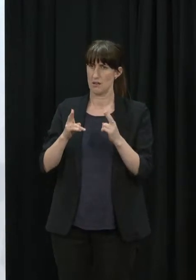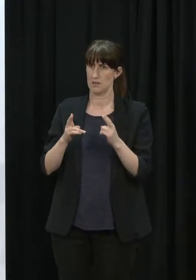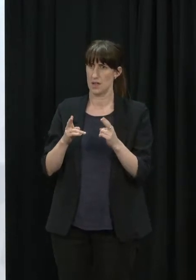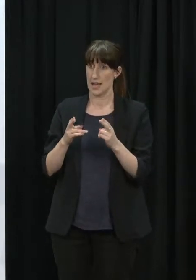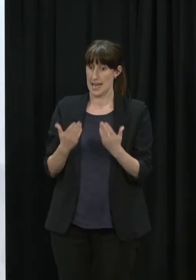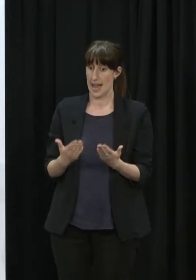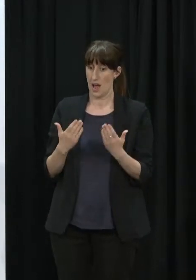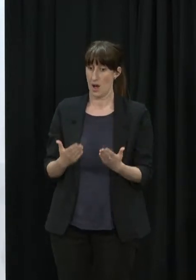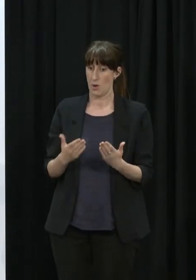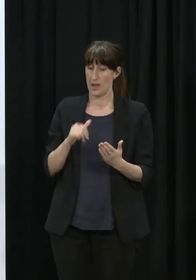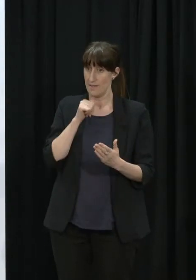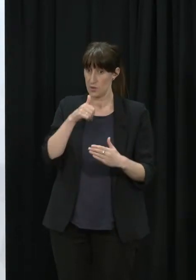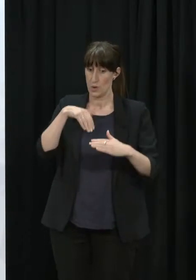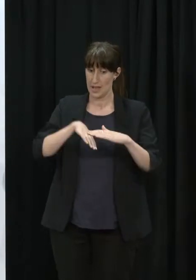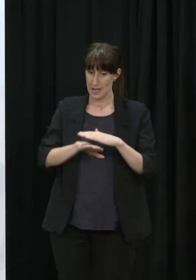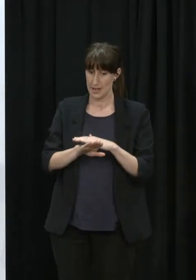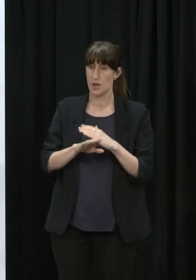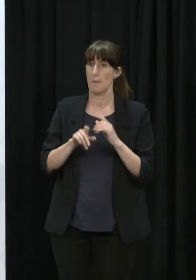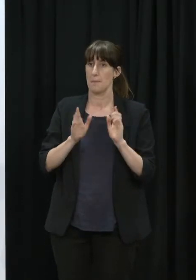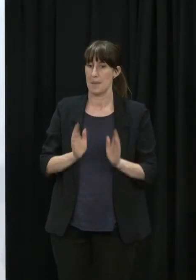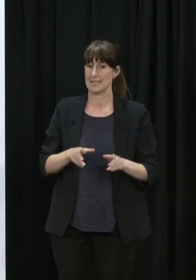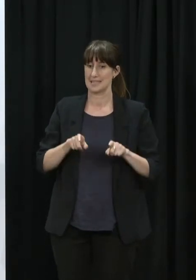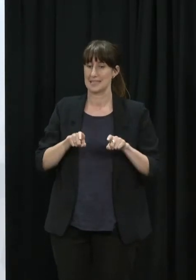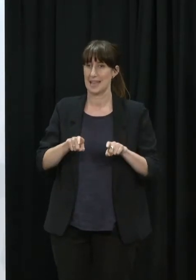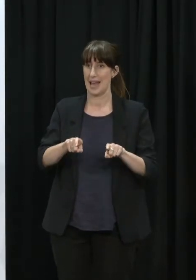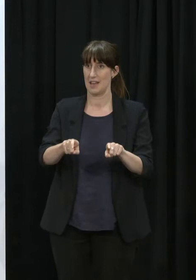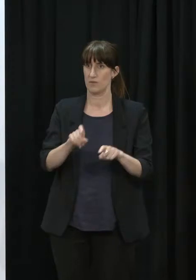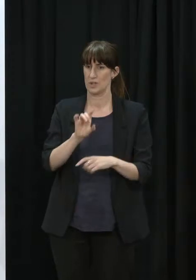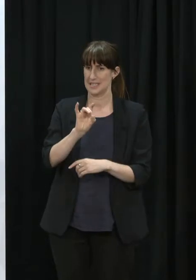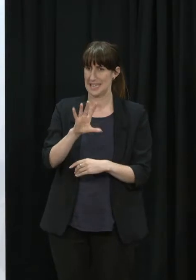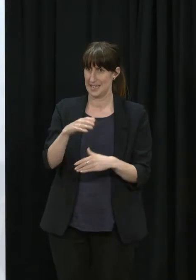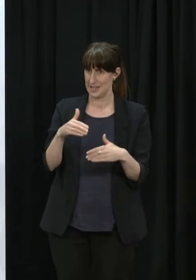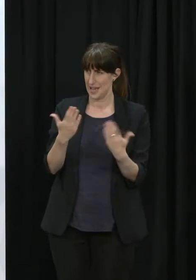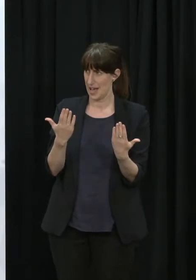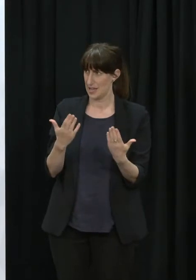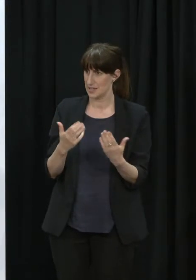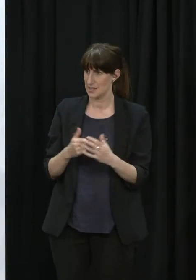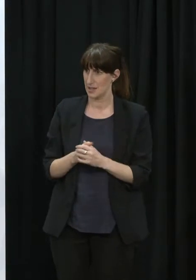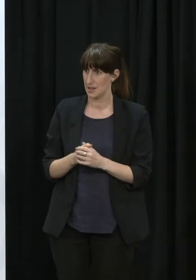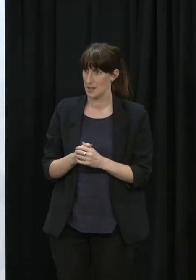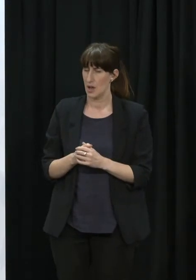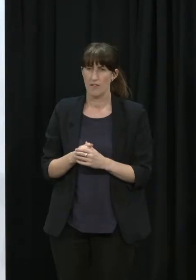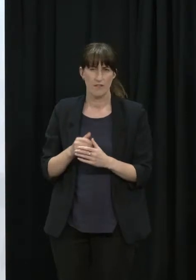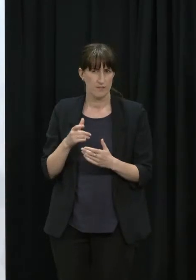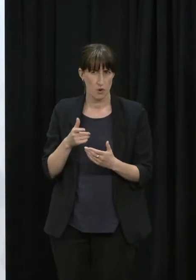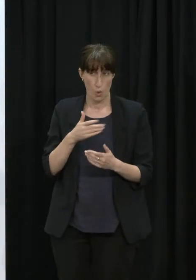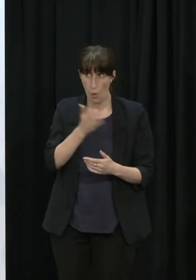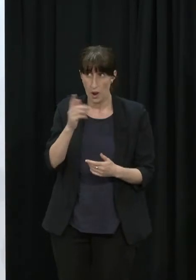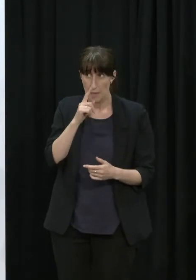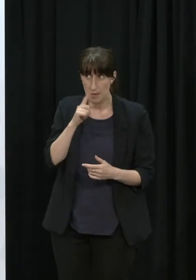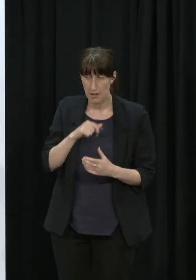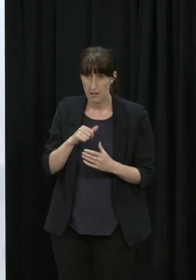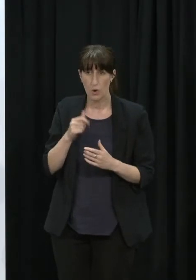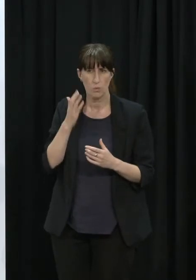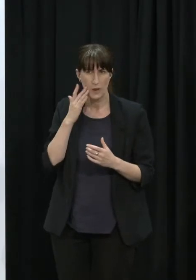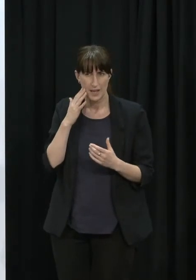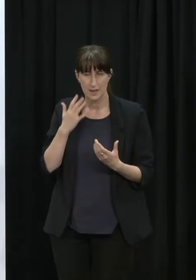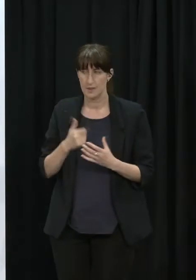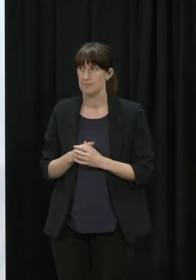No Ahitereiria me etahi atu wahi?